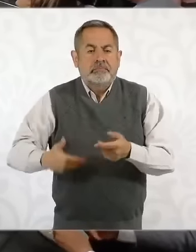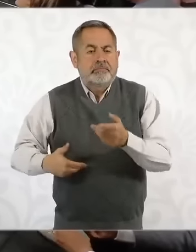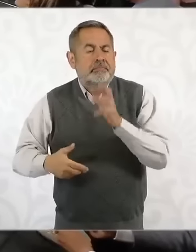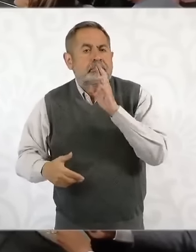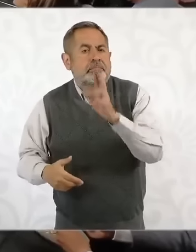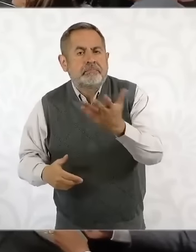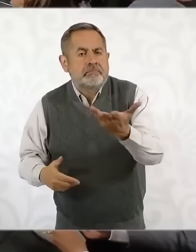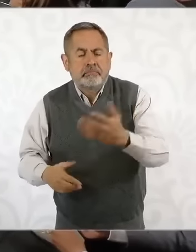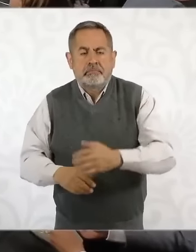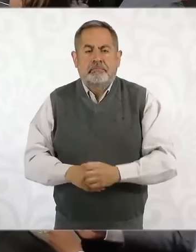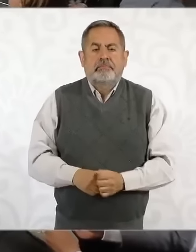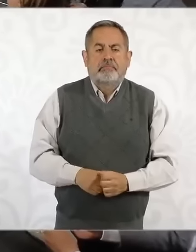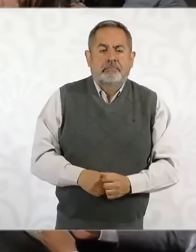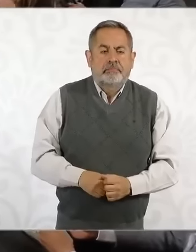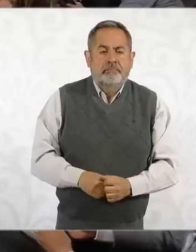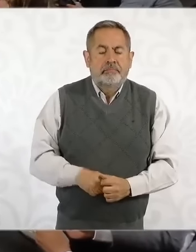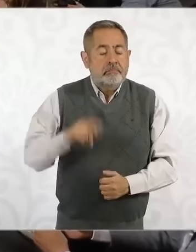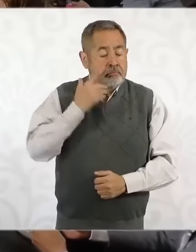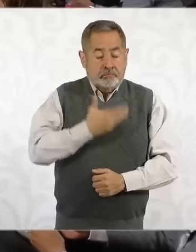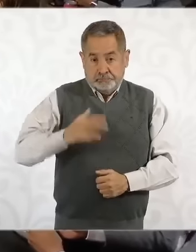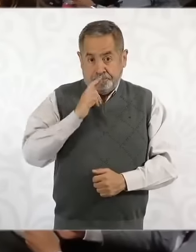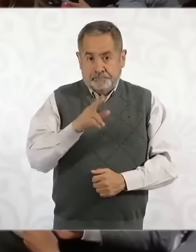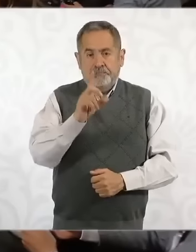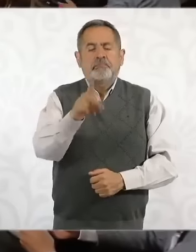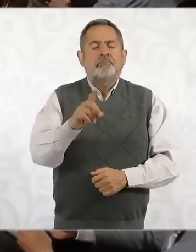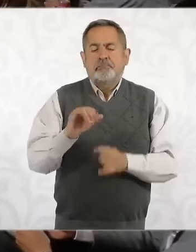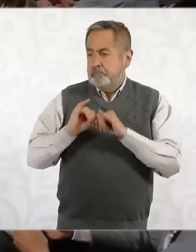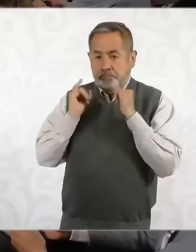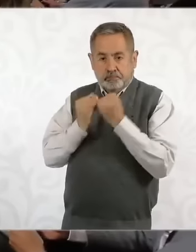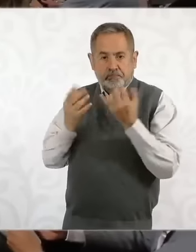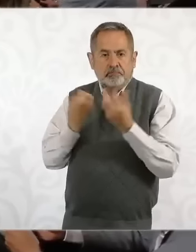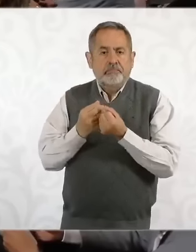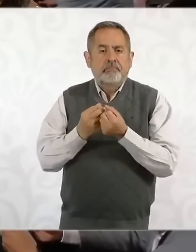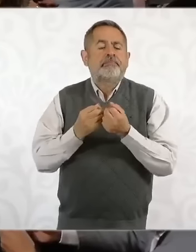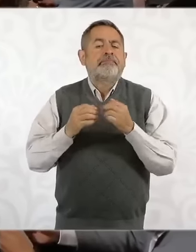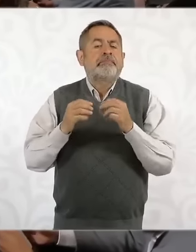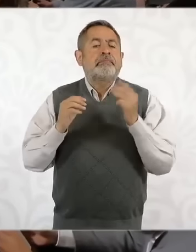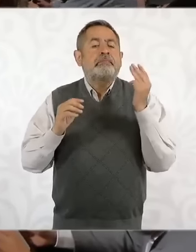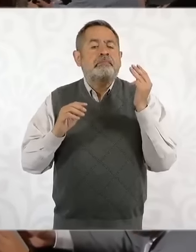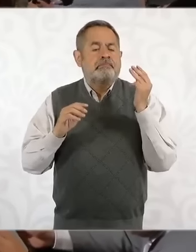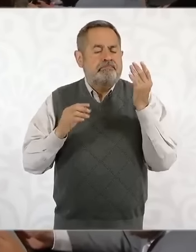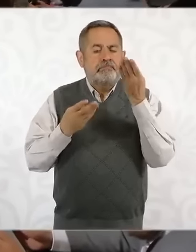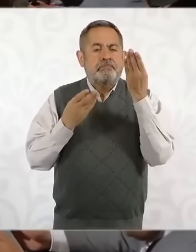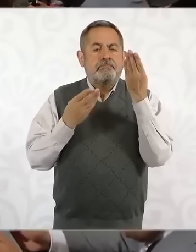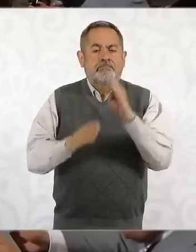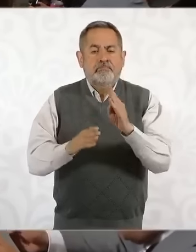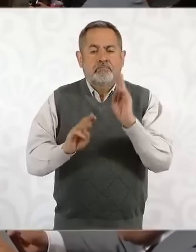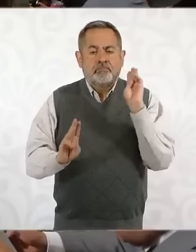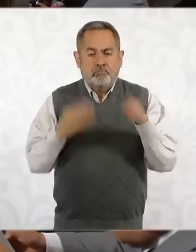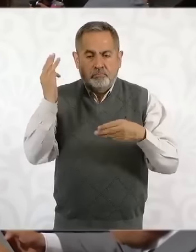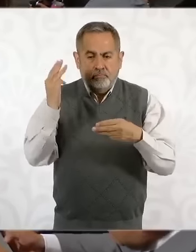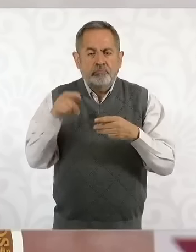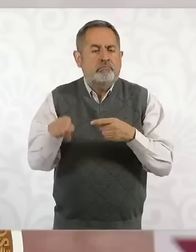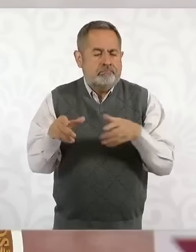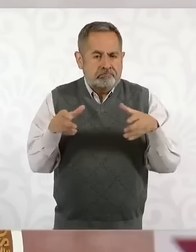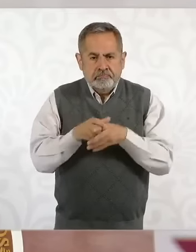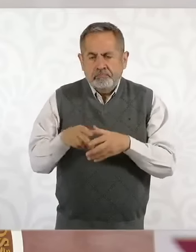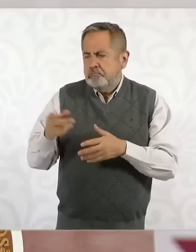fue una reunión de eh plática sobre los proyectos que ellos tienen y sobre el plan